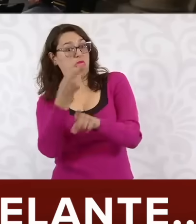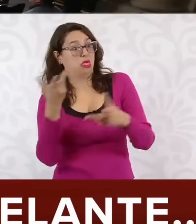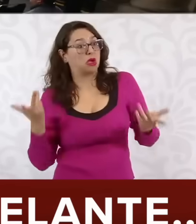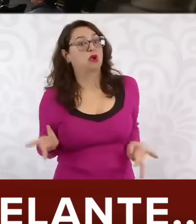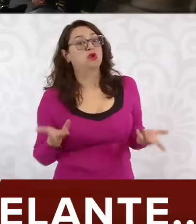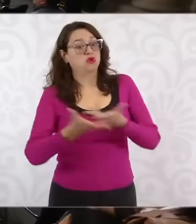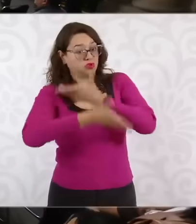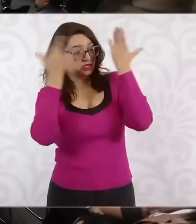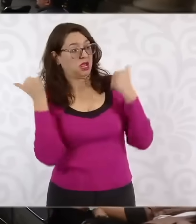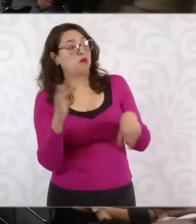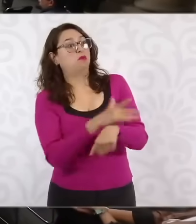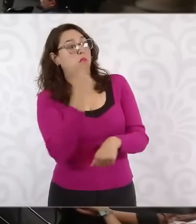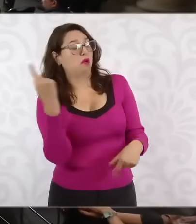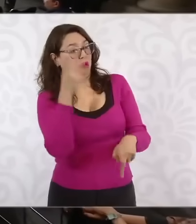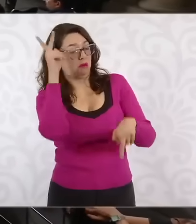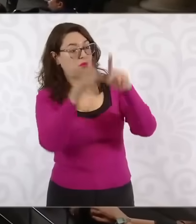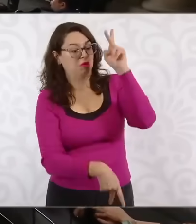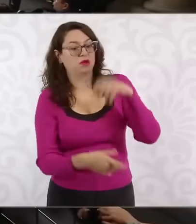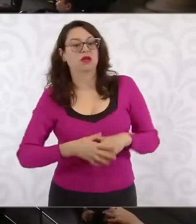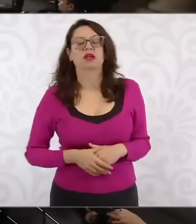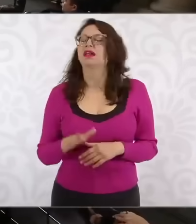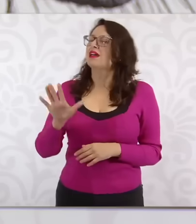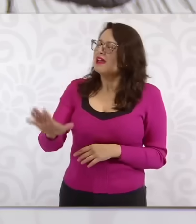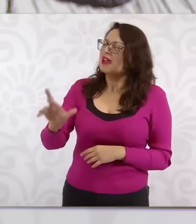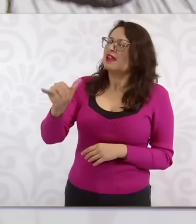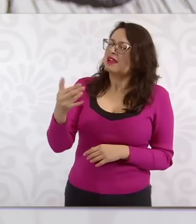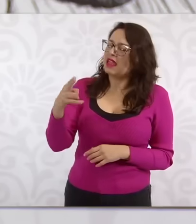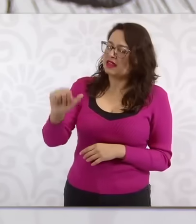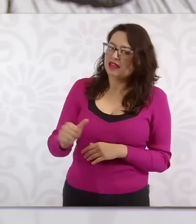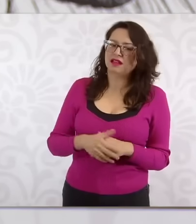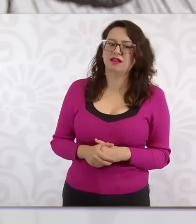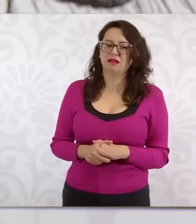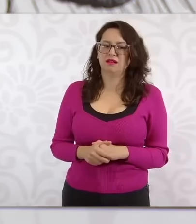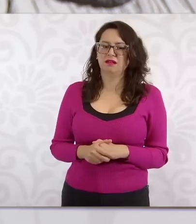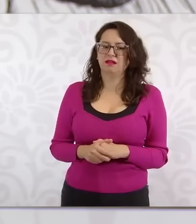porque usted lo fue el que lo interrumpió. ¿Te parece, reina, que te demos la palabra en 15